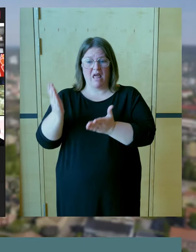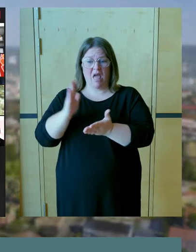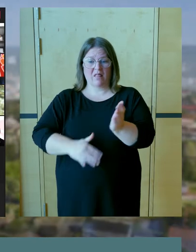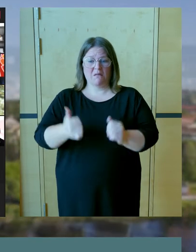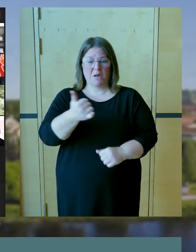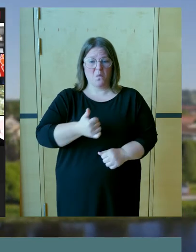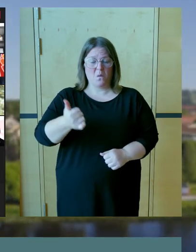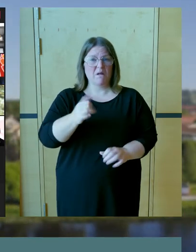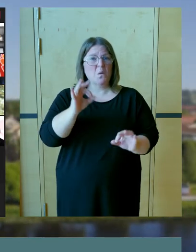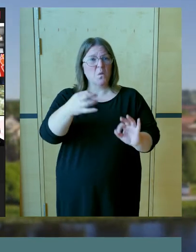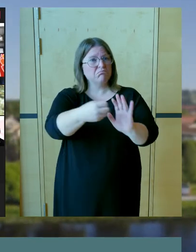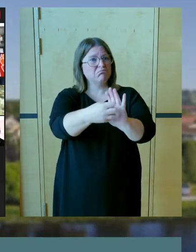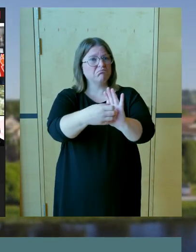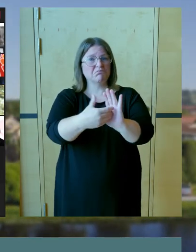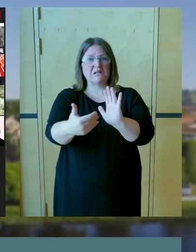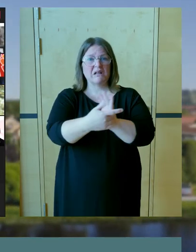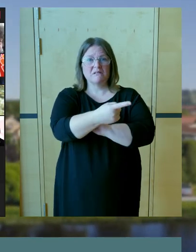Det måste väl alla vara överens om